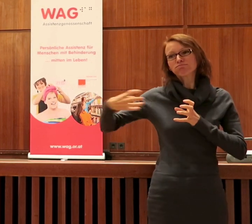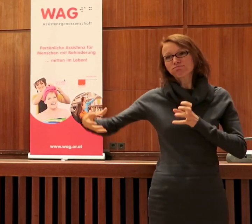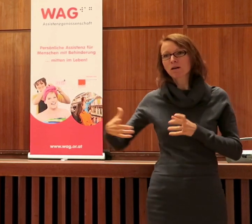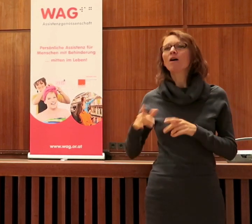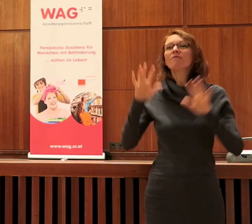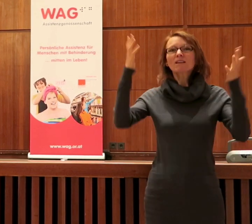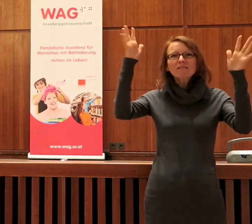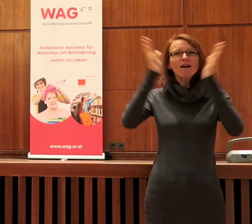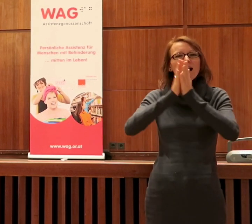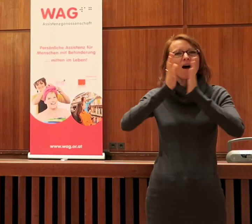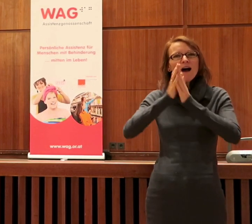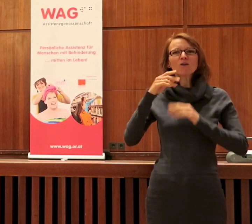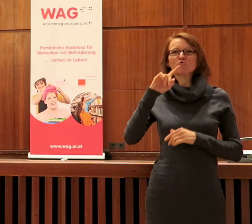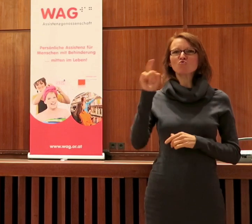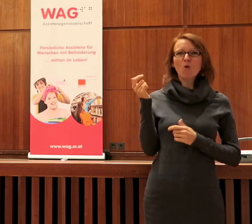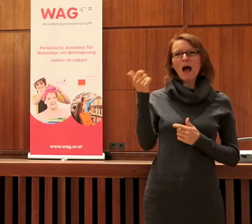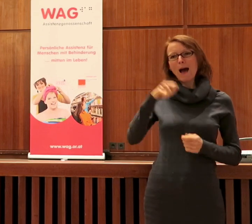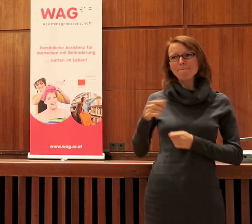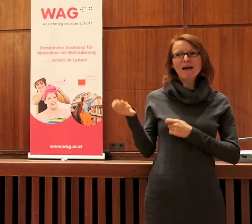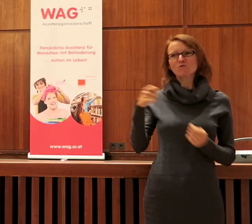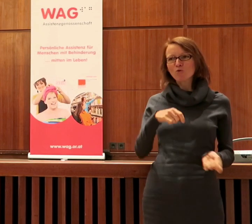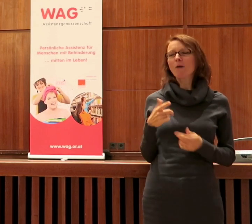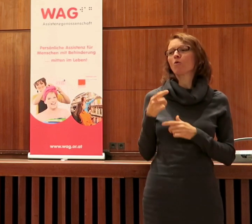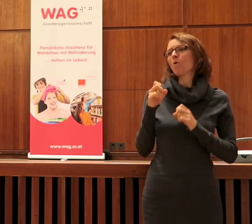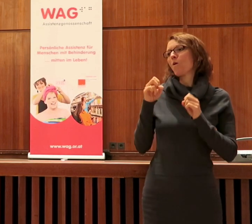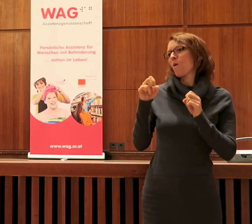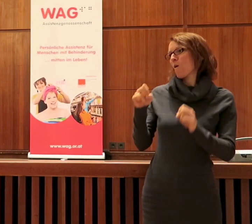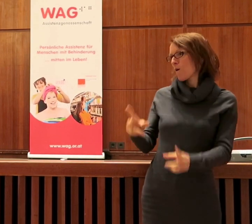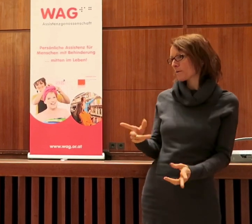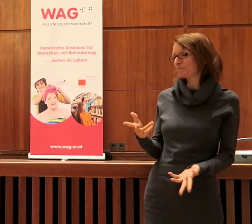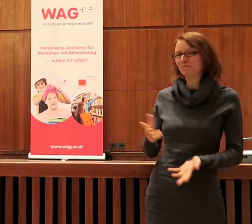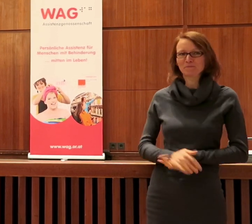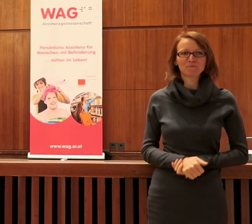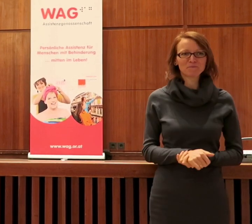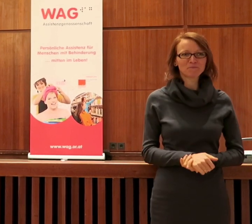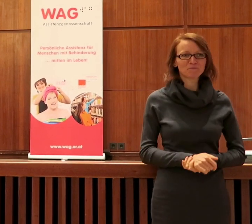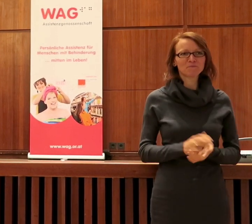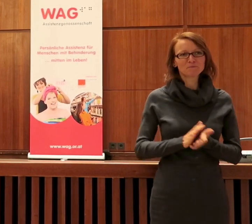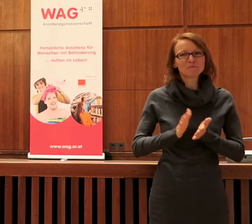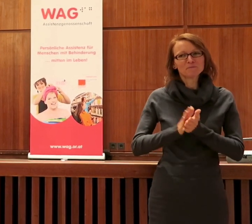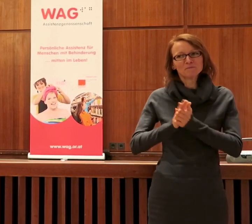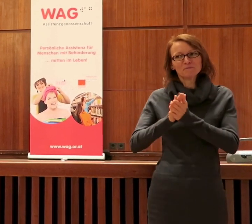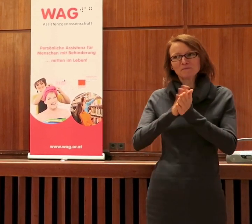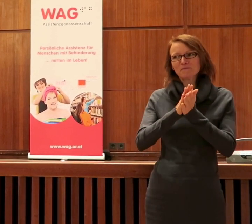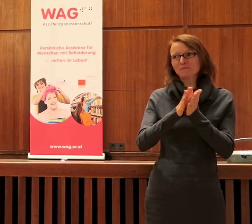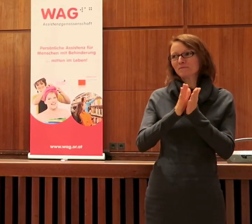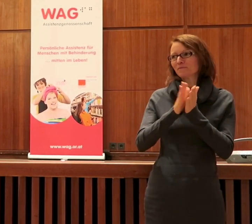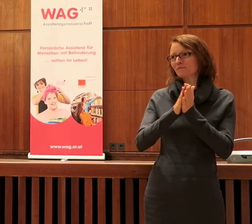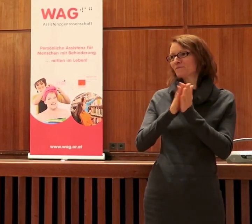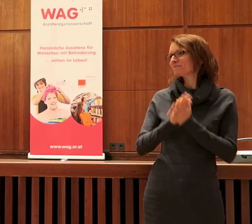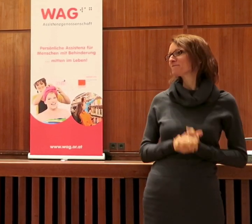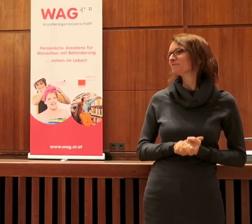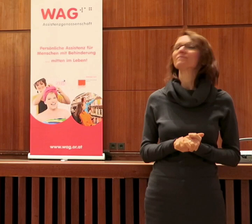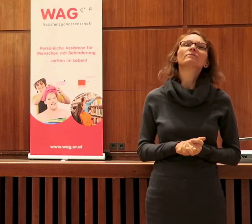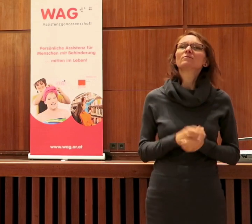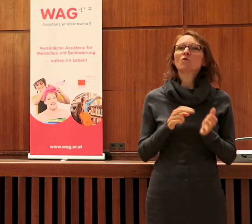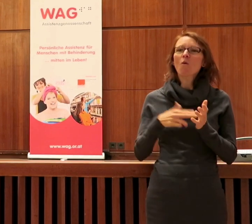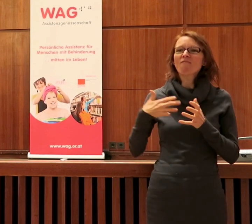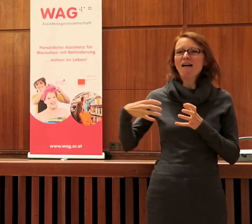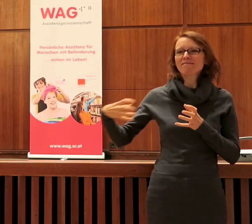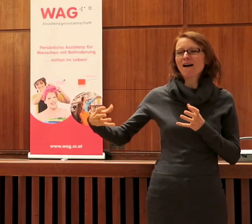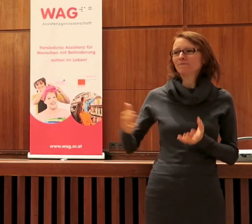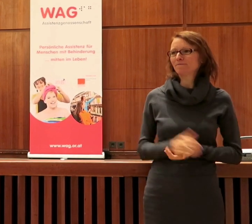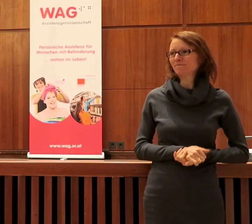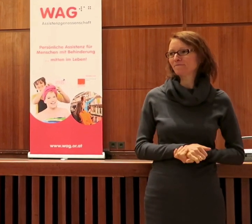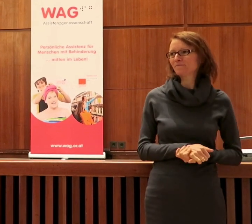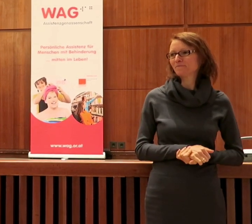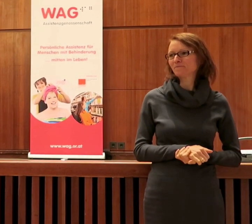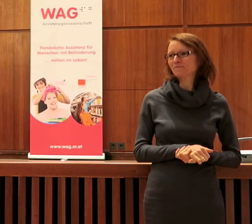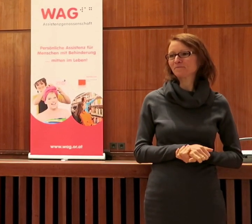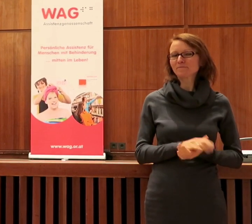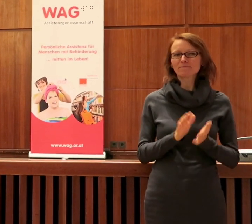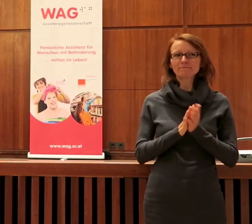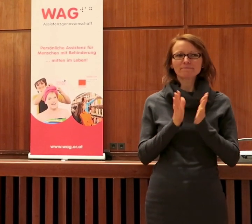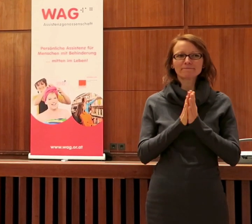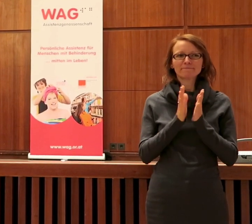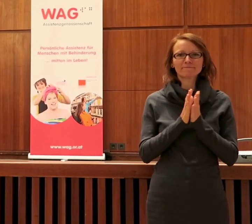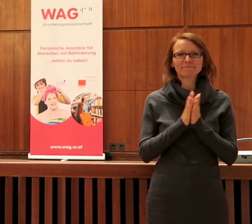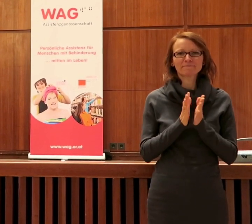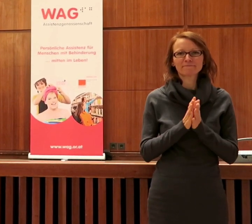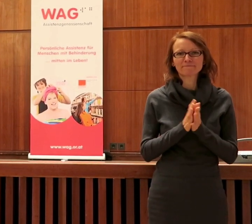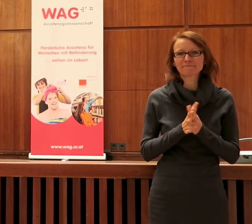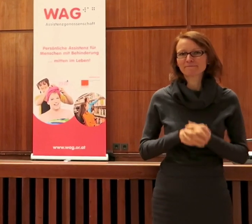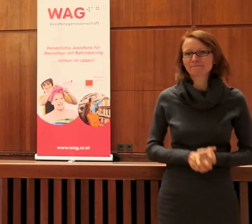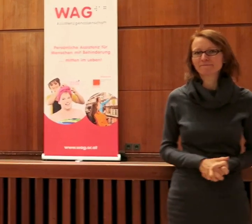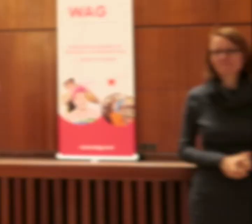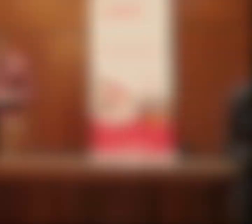[Applaus; Zugabe]